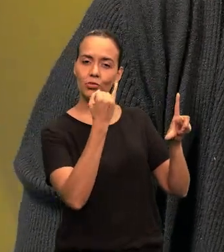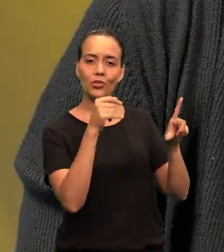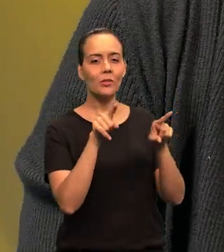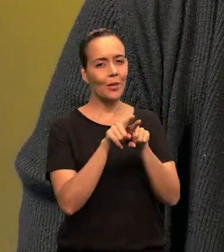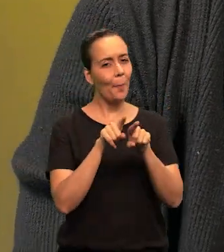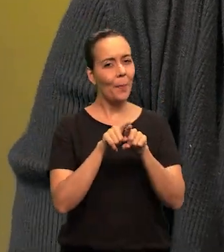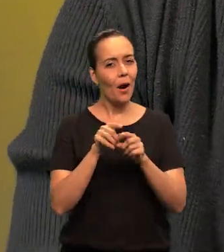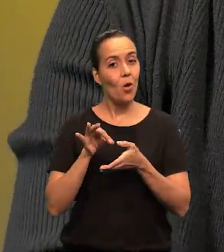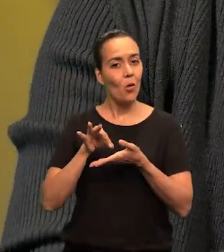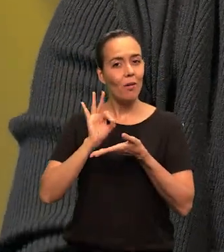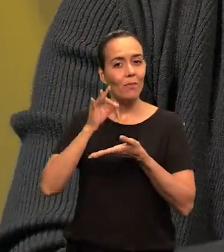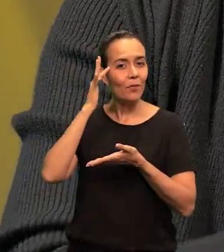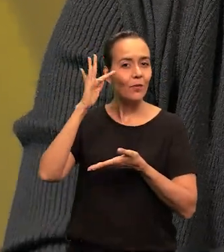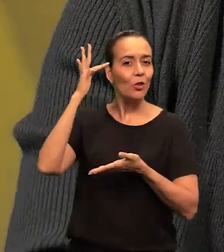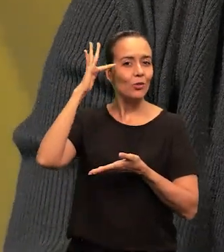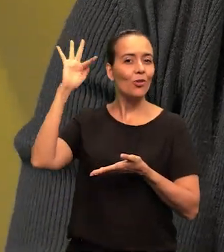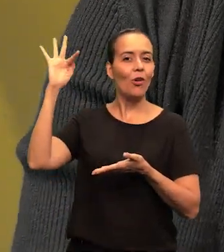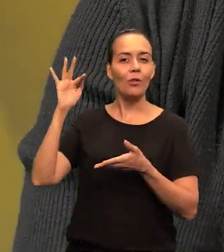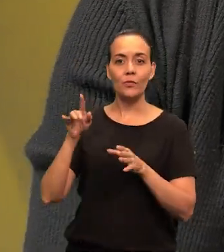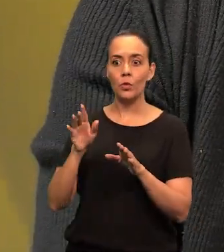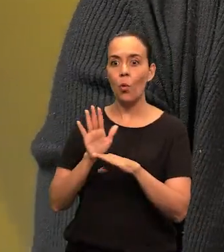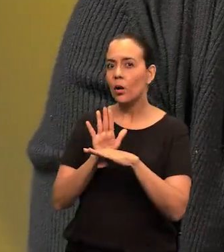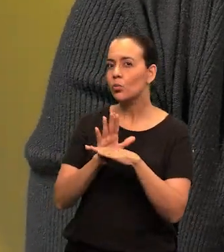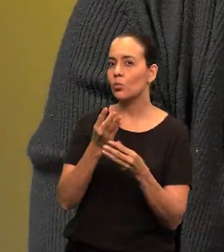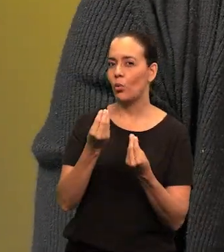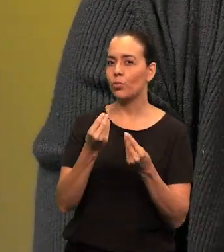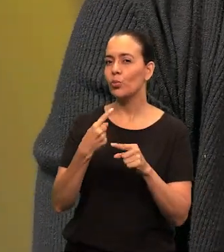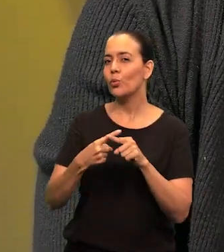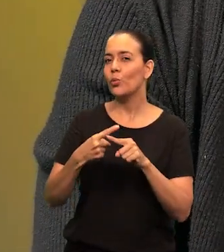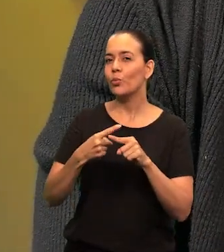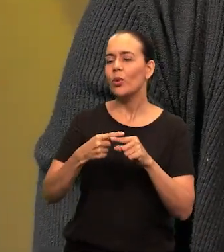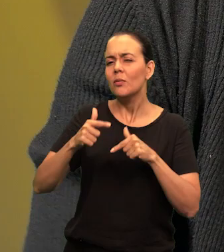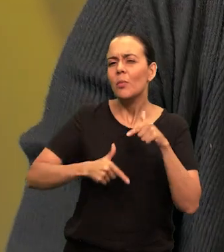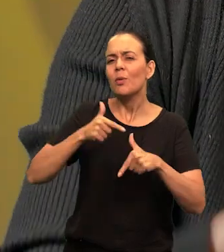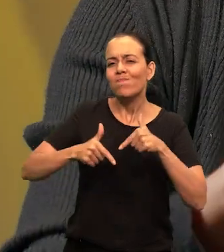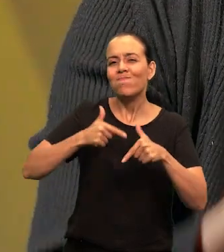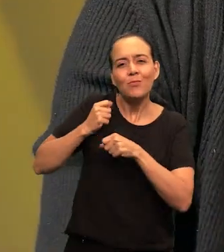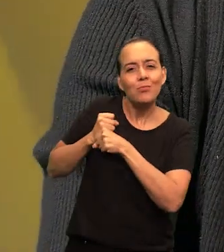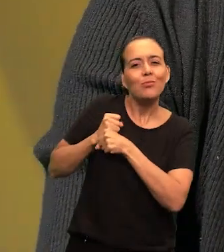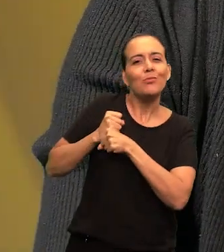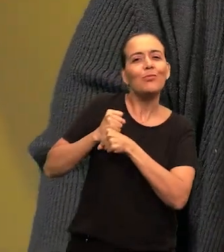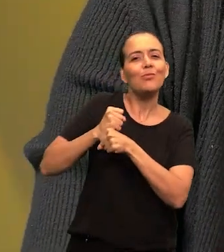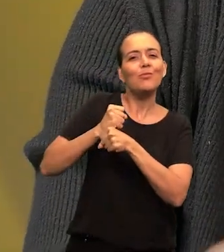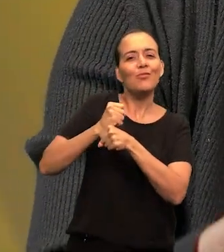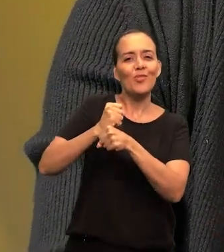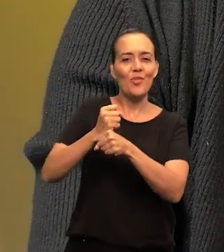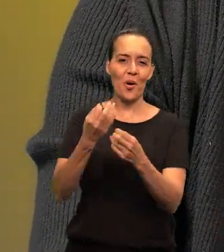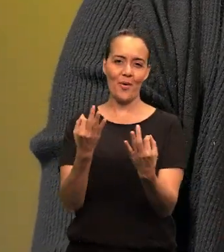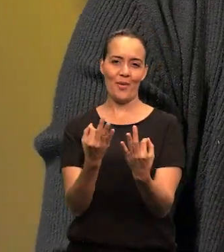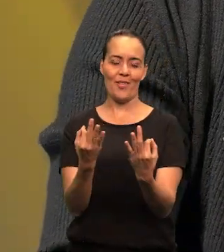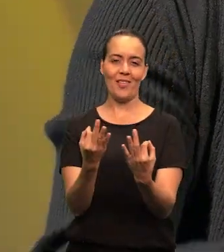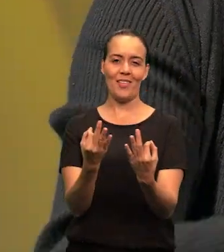ele tem uma importância determinante nesse processo no Brasil, muitos anos de trabalho, um trabalho muito bem feito,